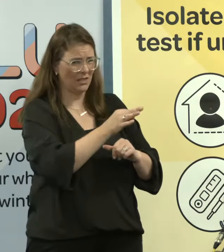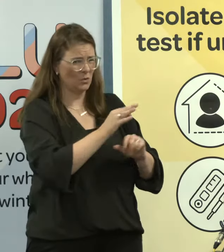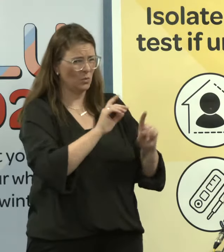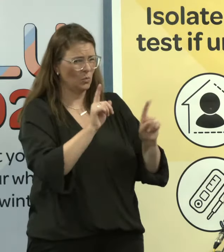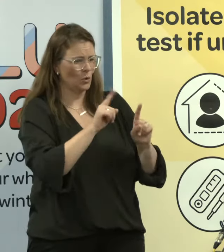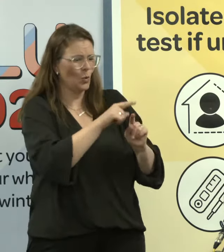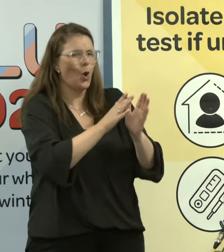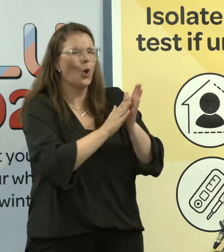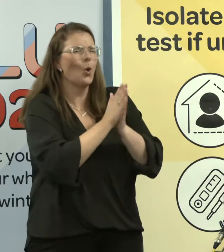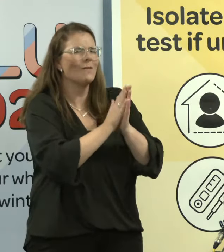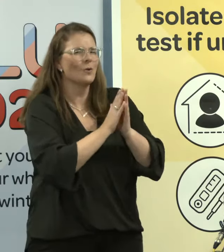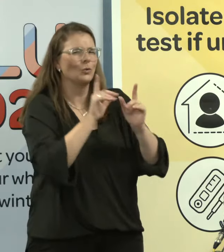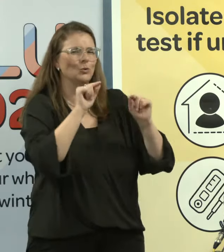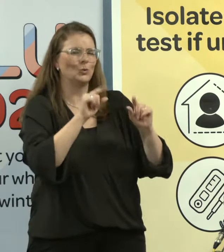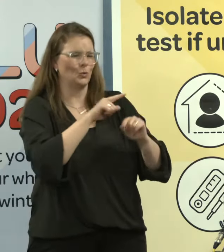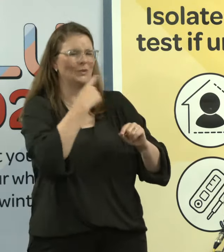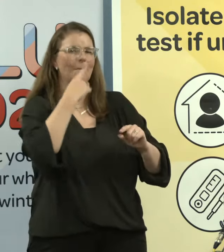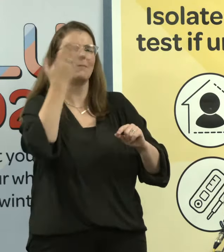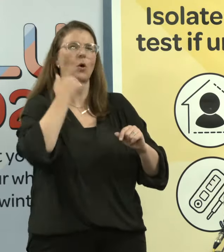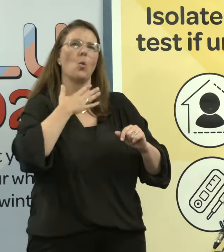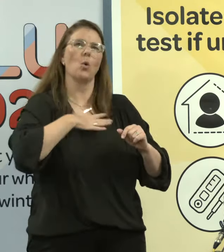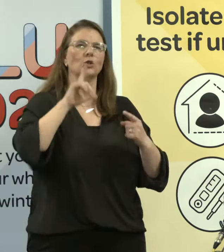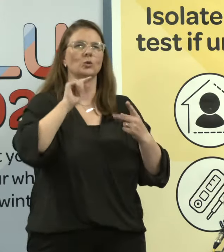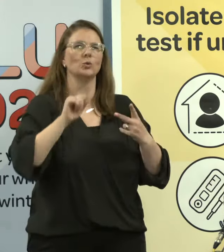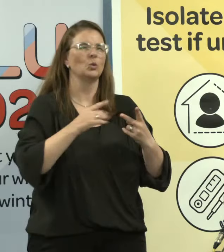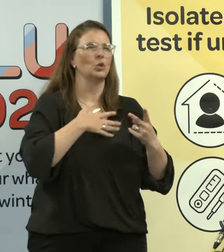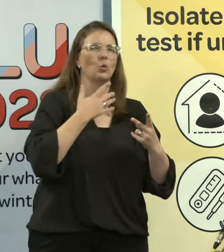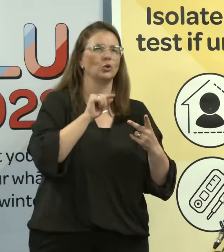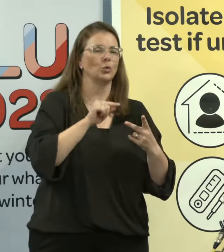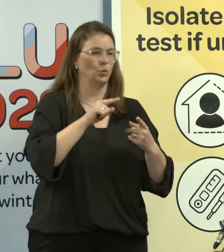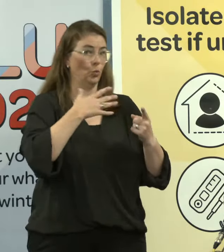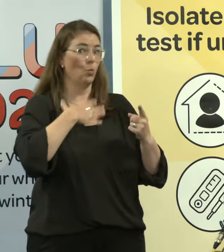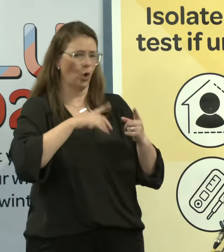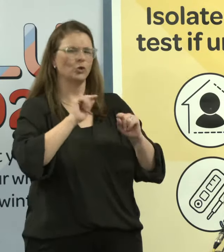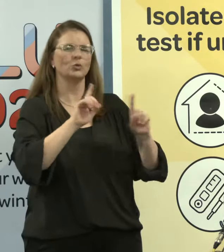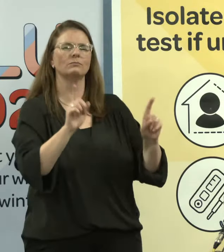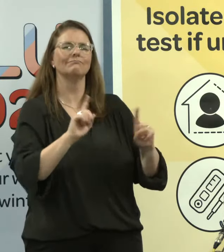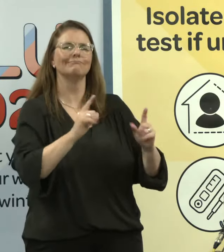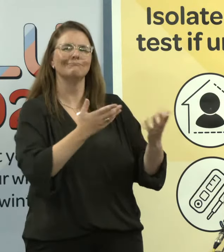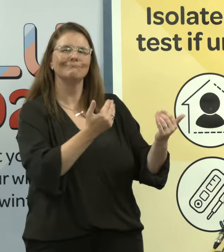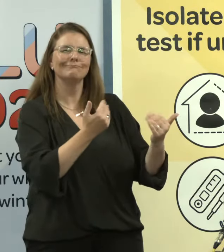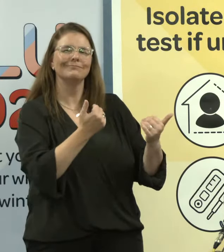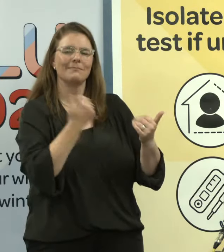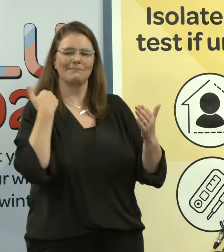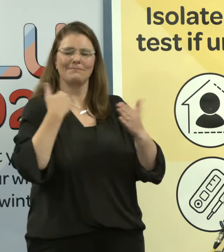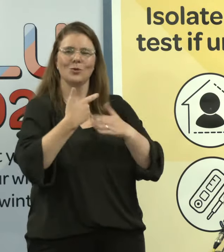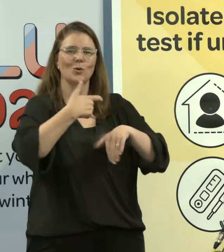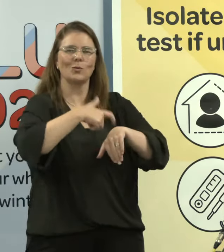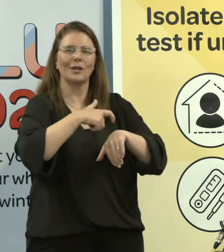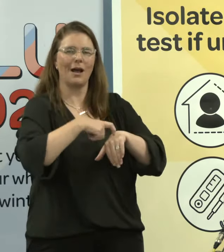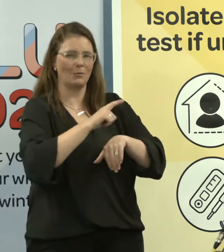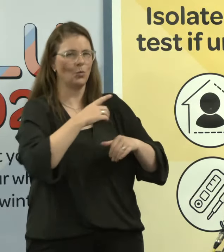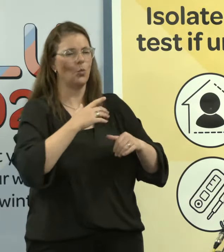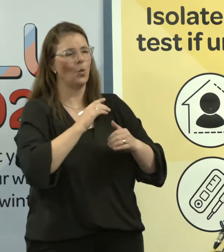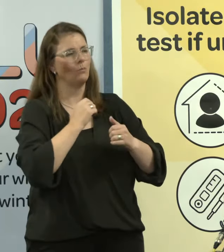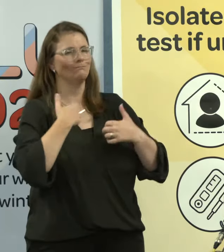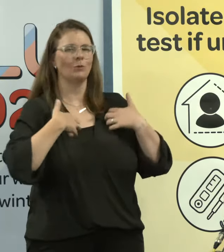tetahi mea. Ki taku whakaaro ka haere tonu tera hei te taahiraa